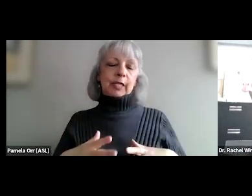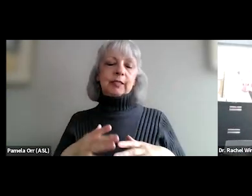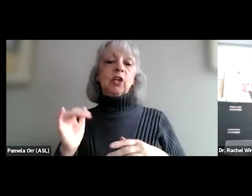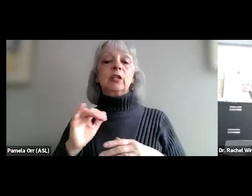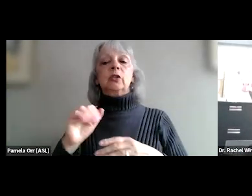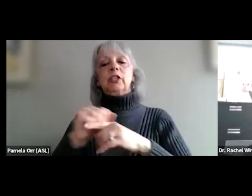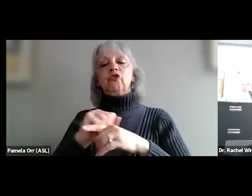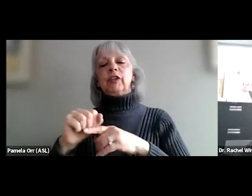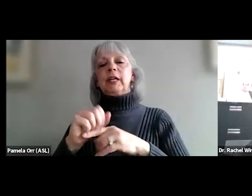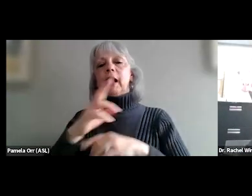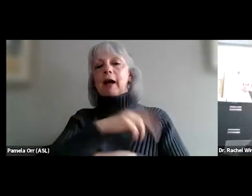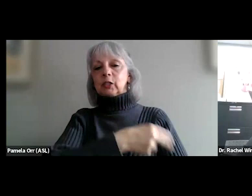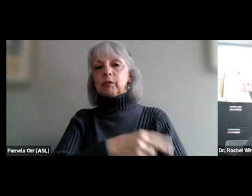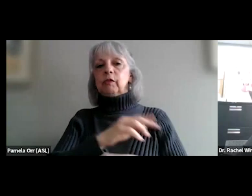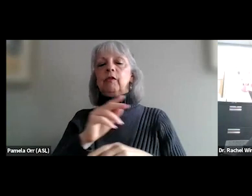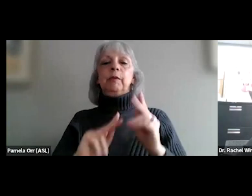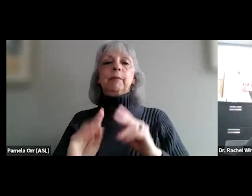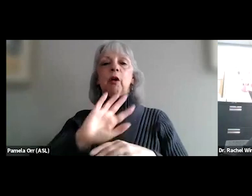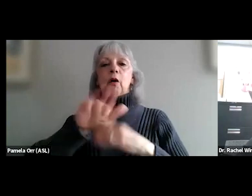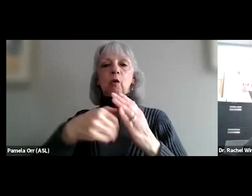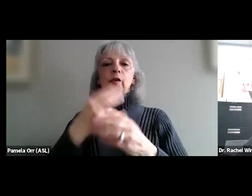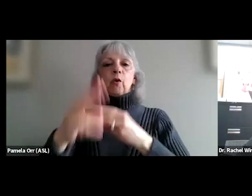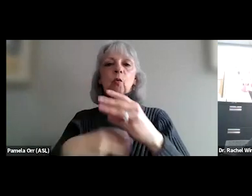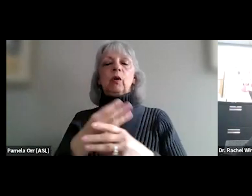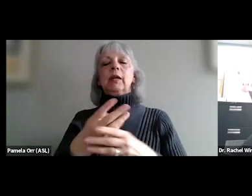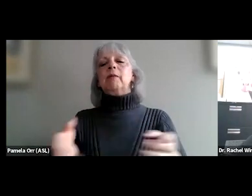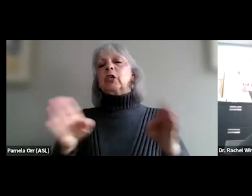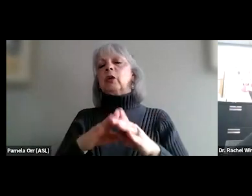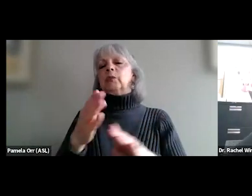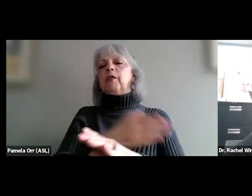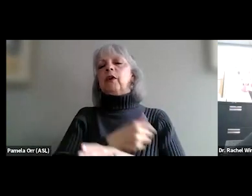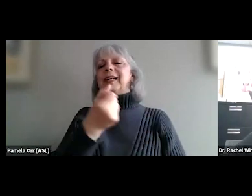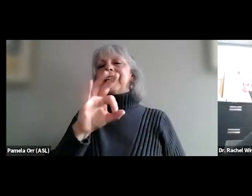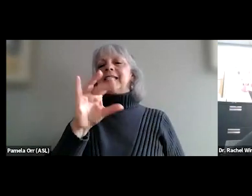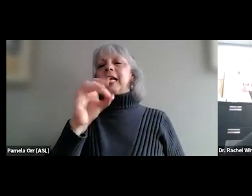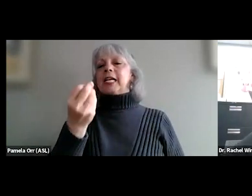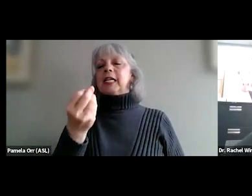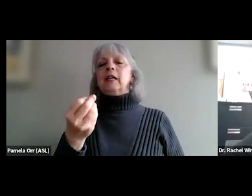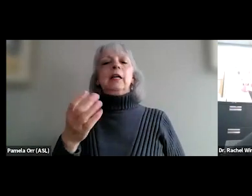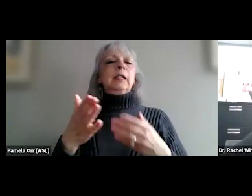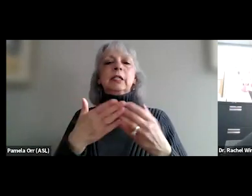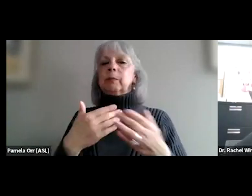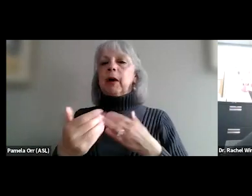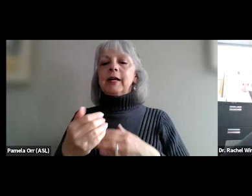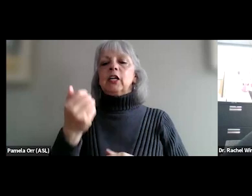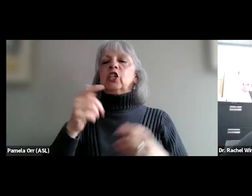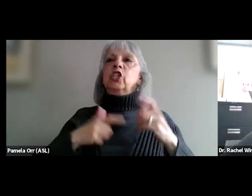Fue cerrado y desocupado antes de 1980, a pesar de las muchas protestas y peticiones de la comunidad.